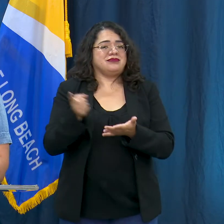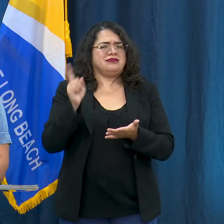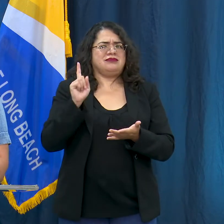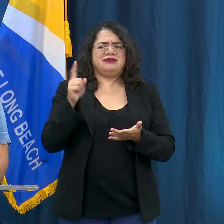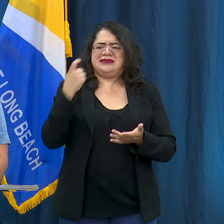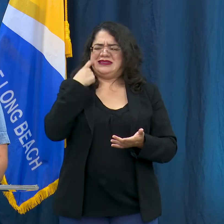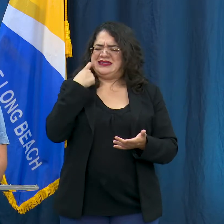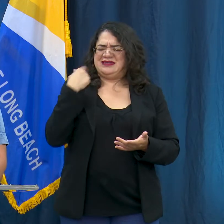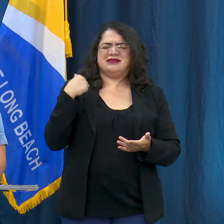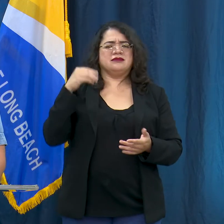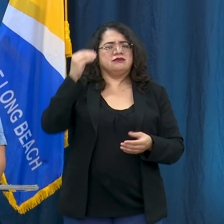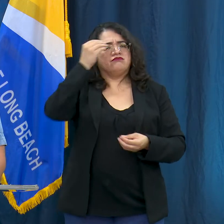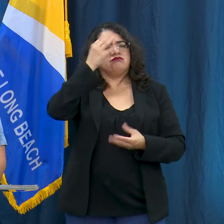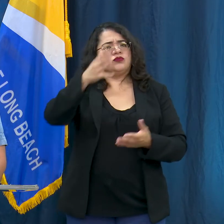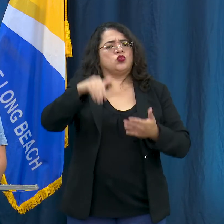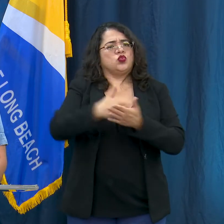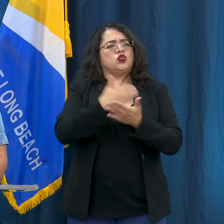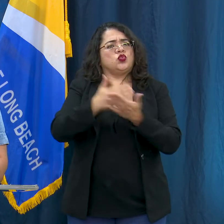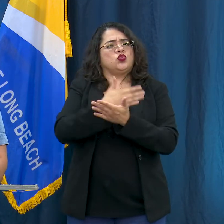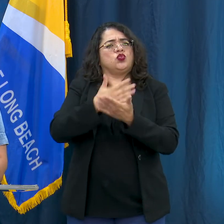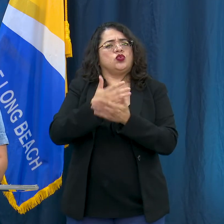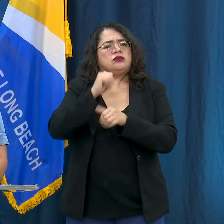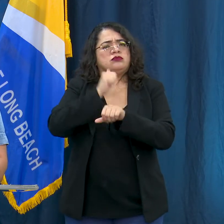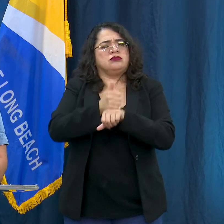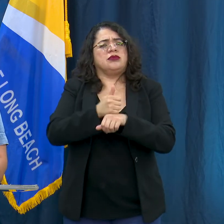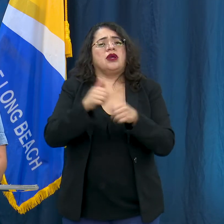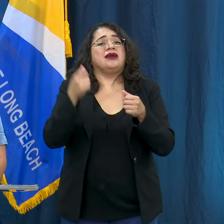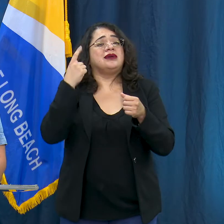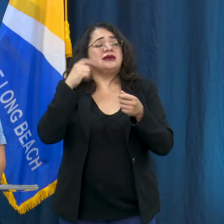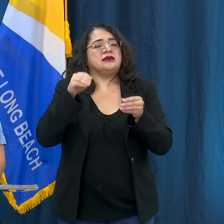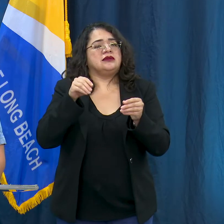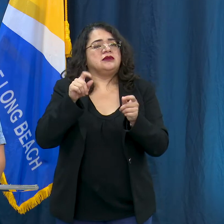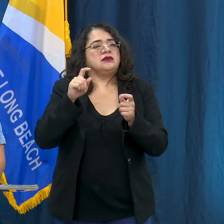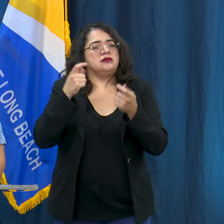que nuevo sectors pueden ray abrir con modification estan pronto como este